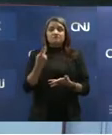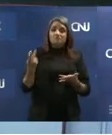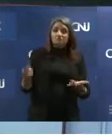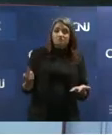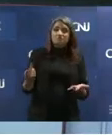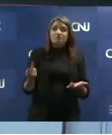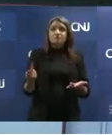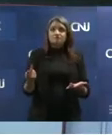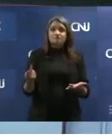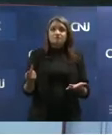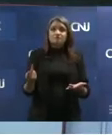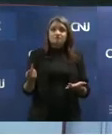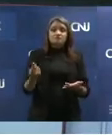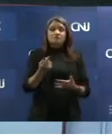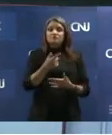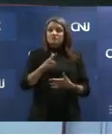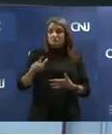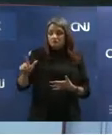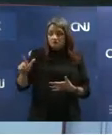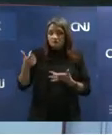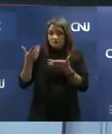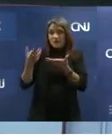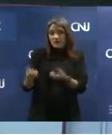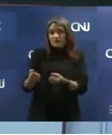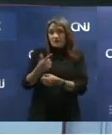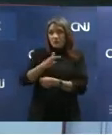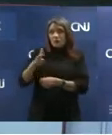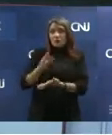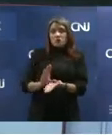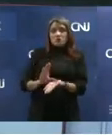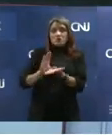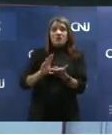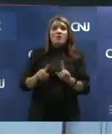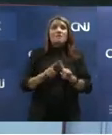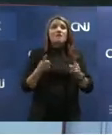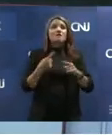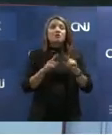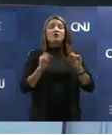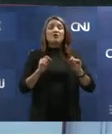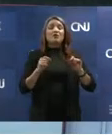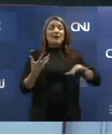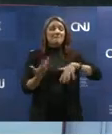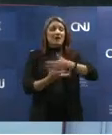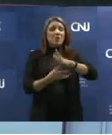e que, tendo em vista a desorganização havida na vara,